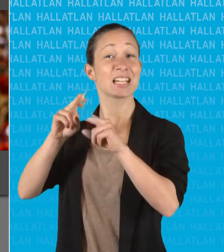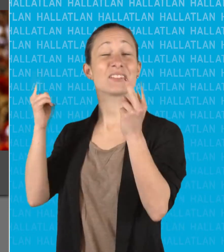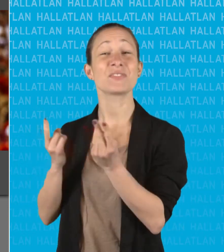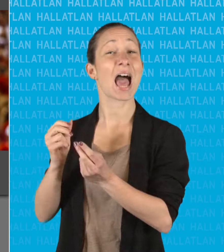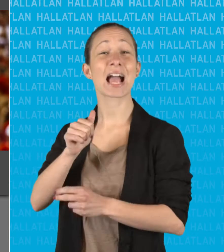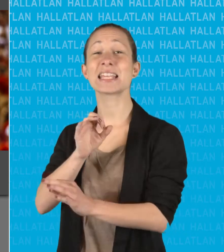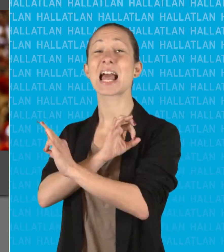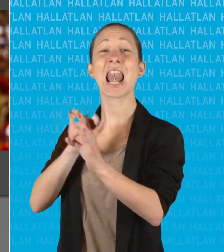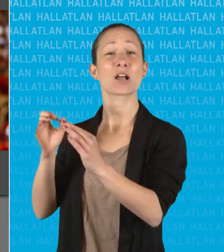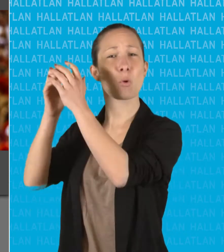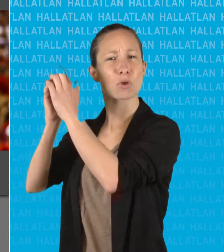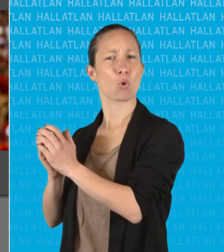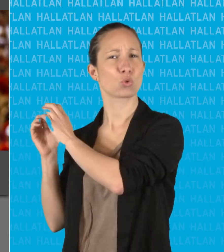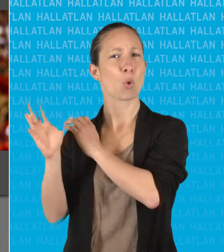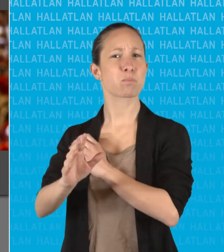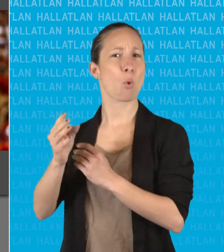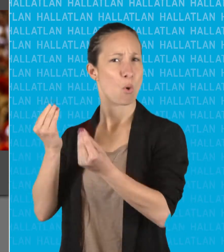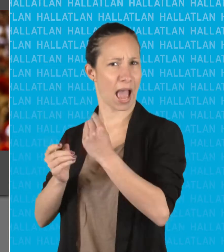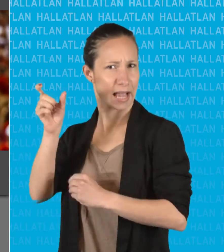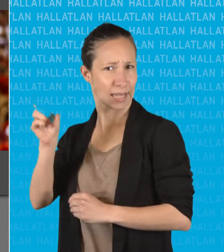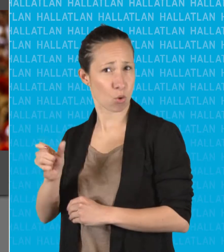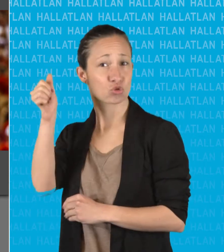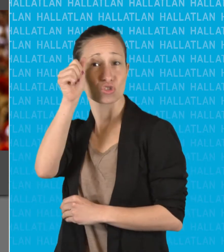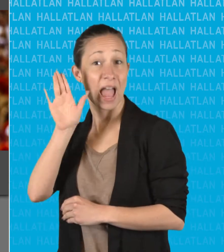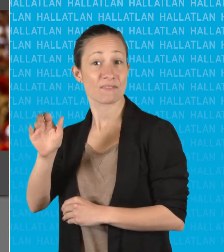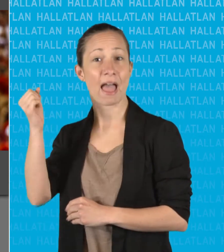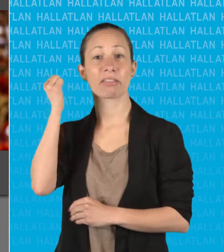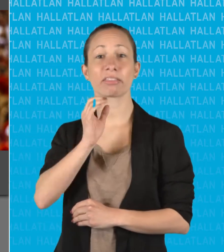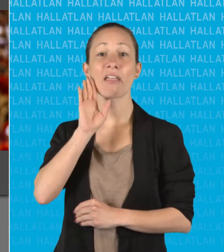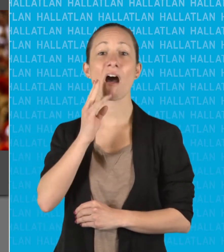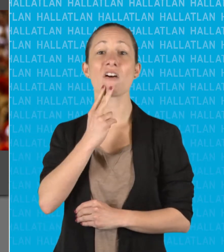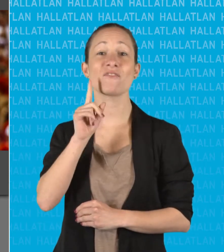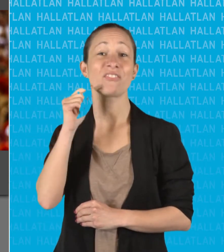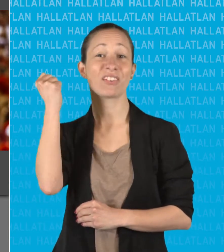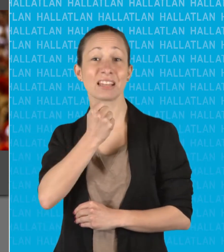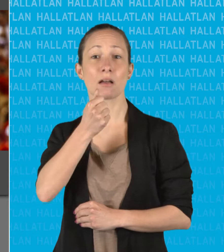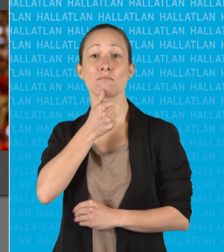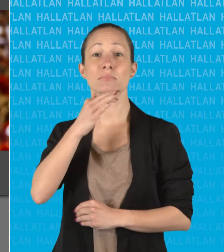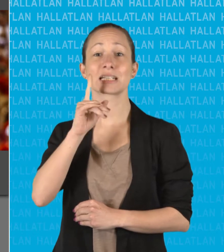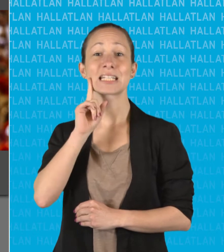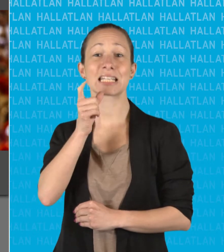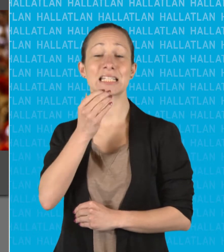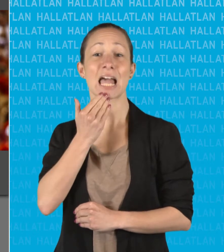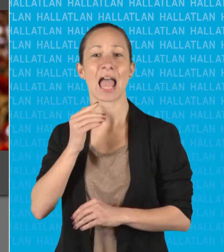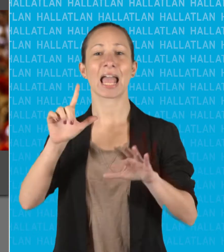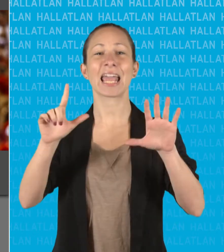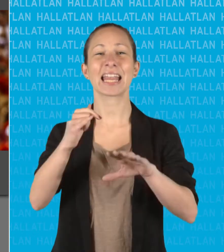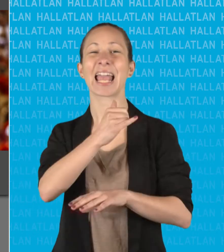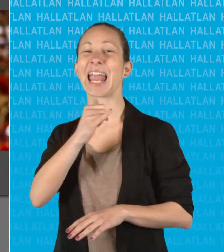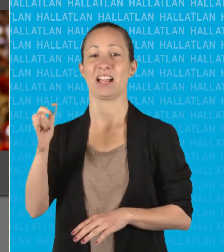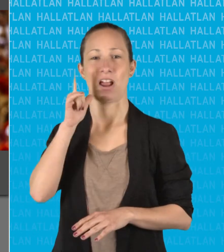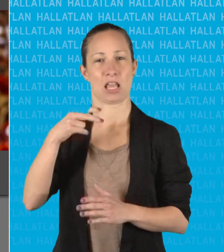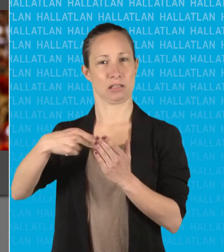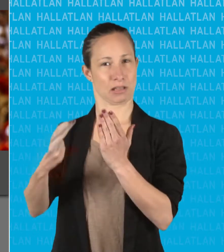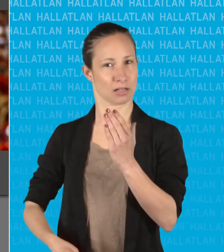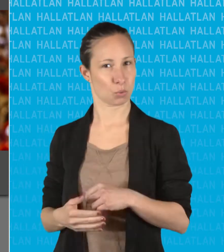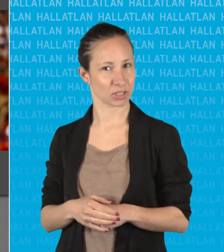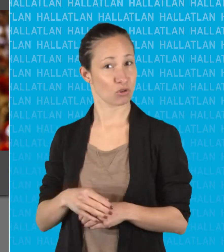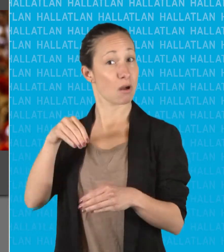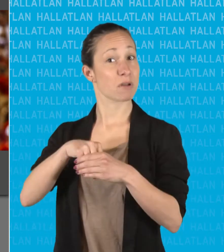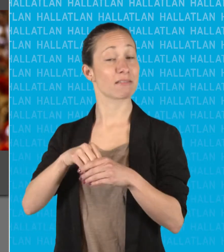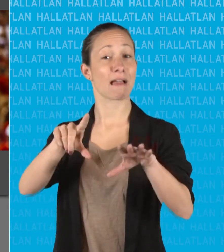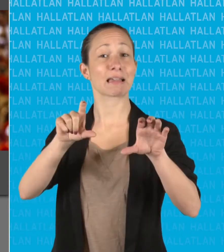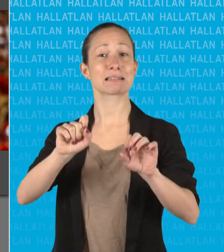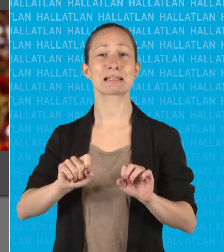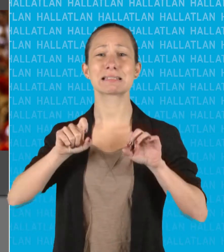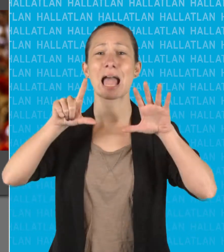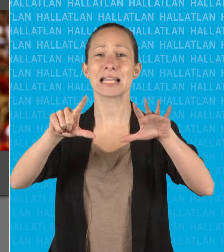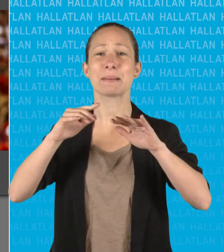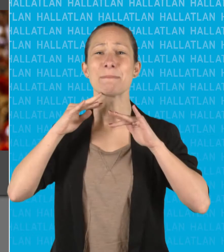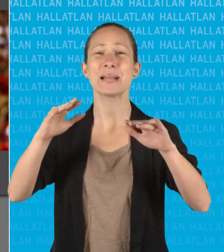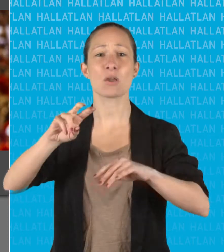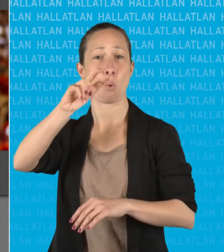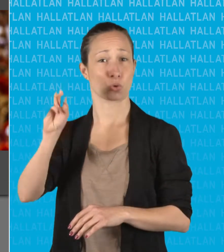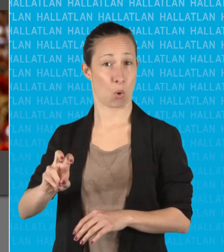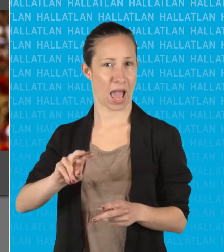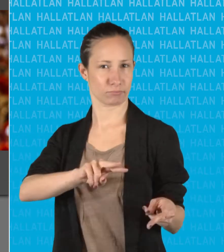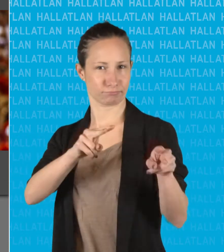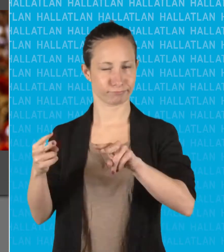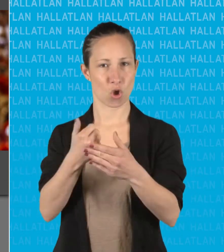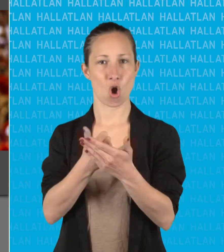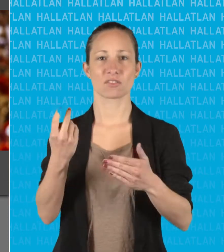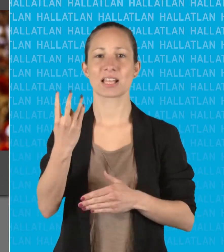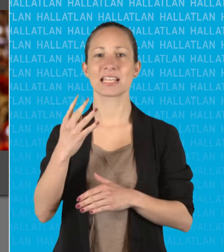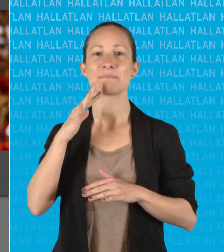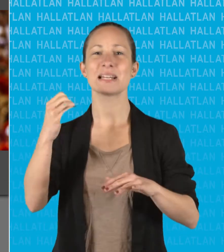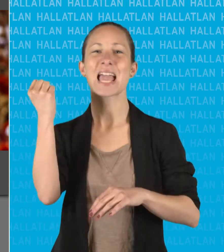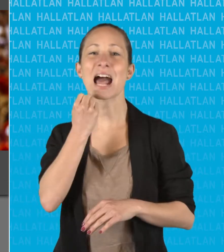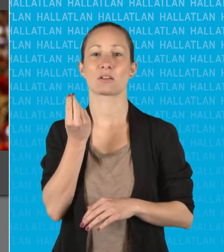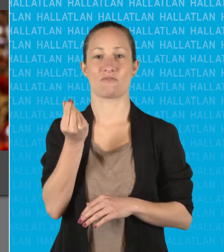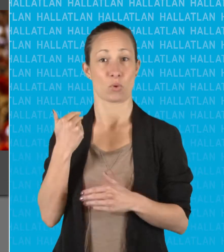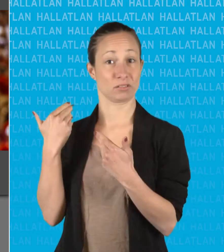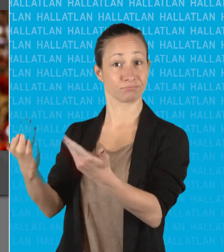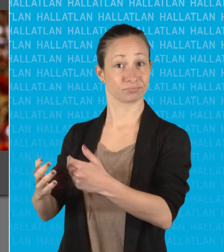a világ egyik legjobb dobójátékosa, David Price hét évre 217 millió dolláros (64 milliárd forint) szerződést köt.